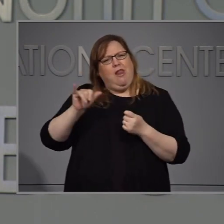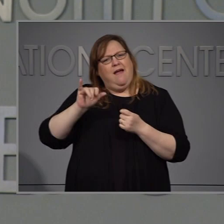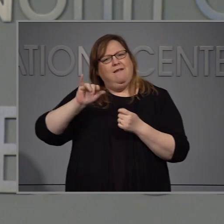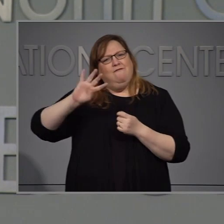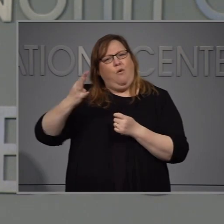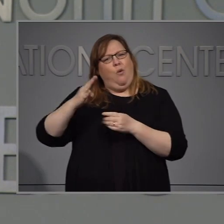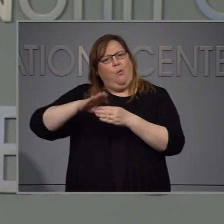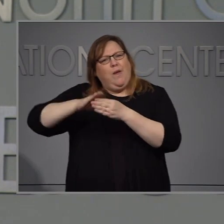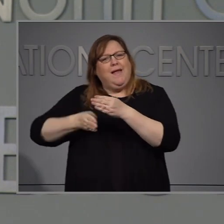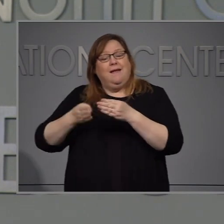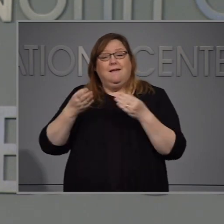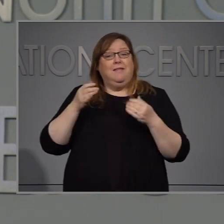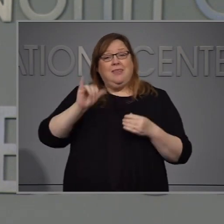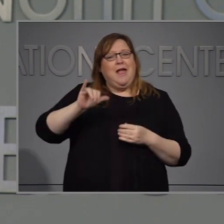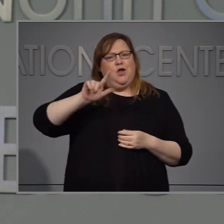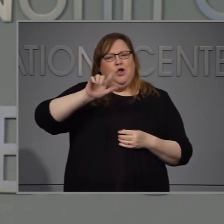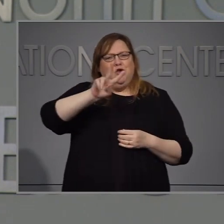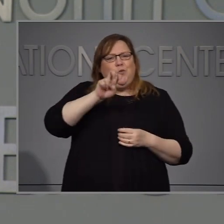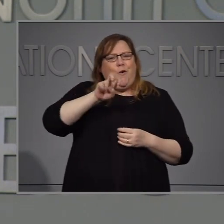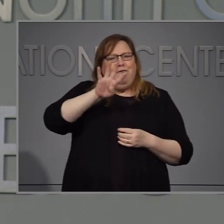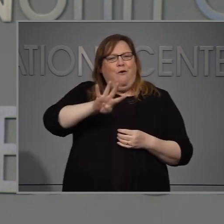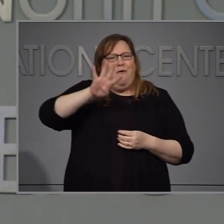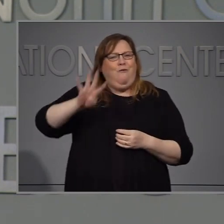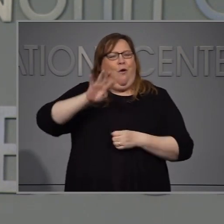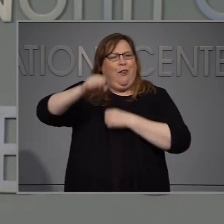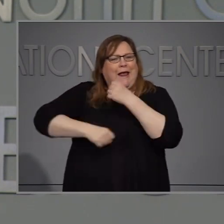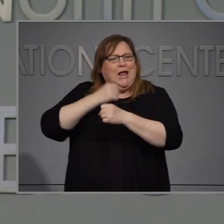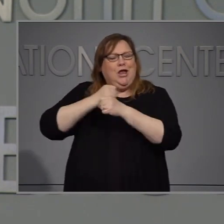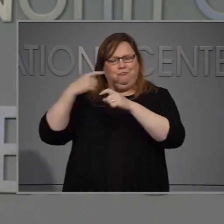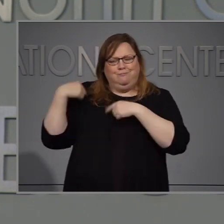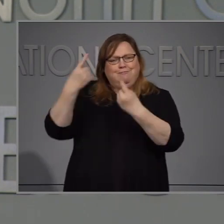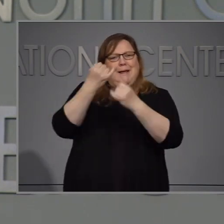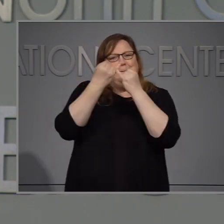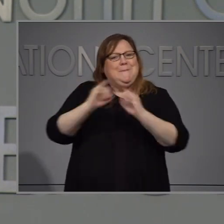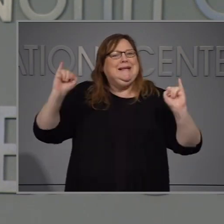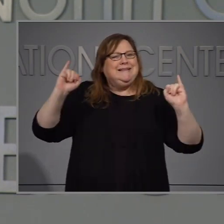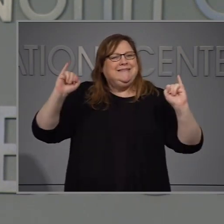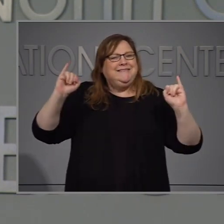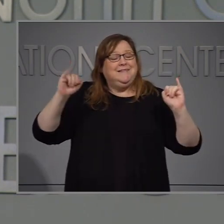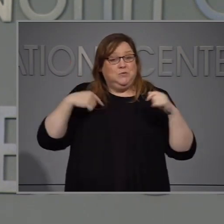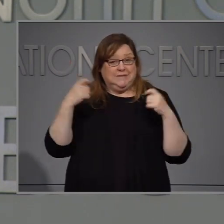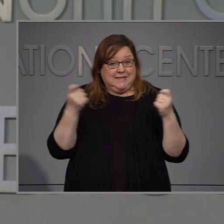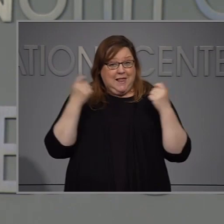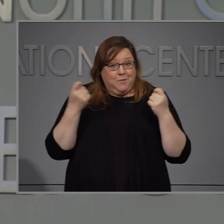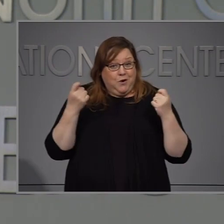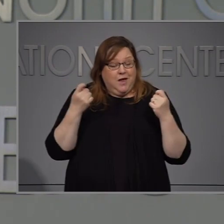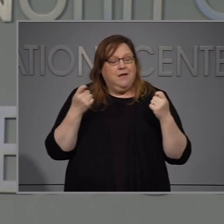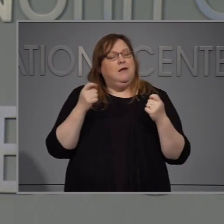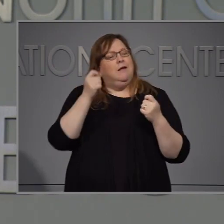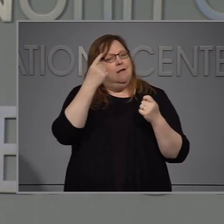cuatro del país. Y podemos honrar está haciendo su parte llevando una mascarilla puesta